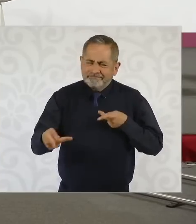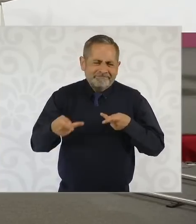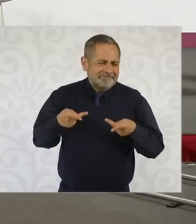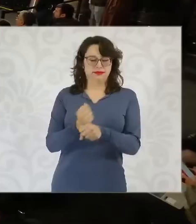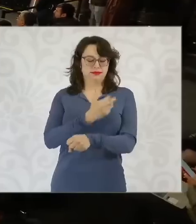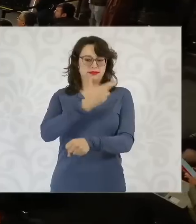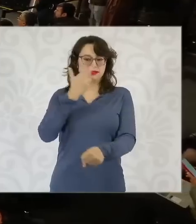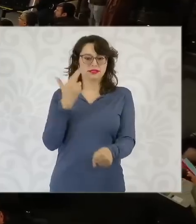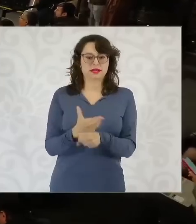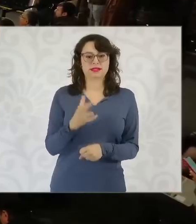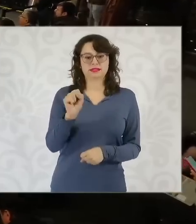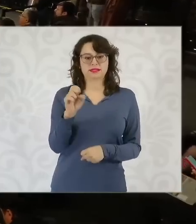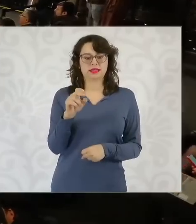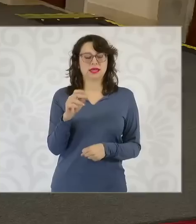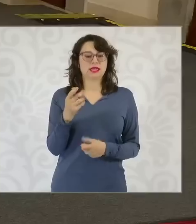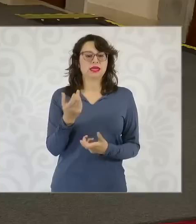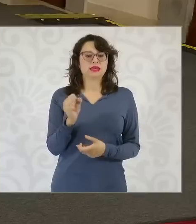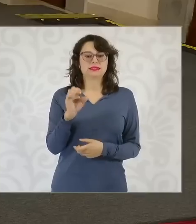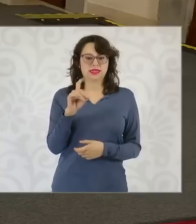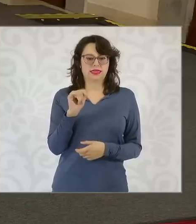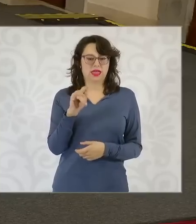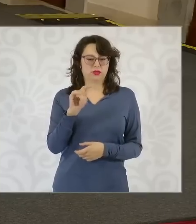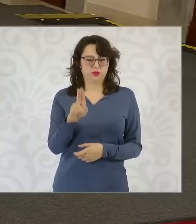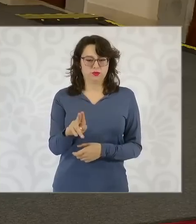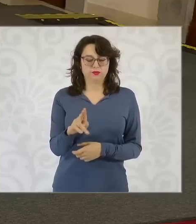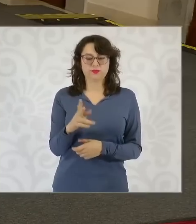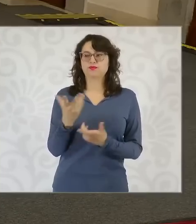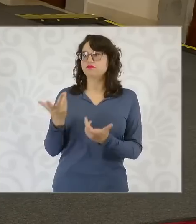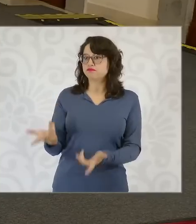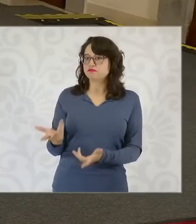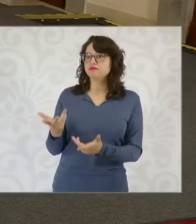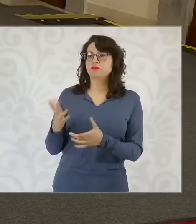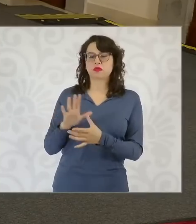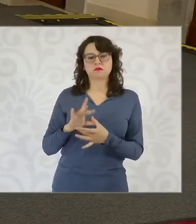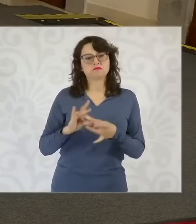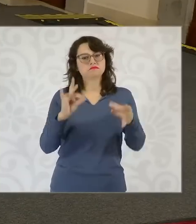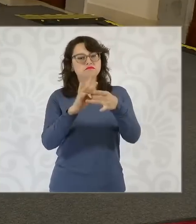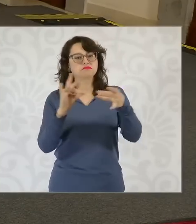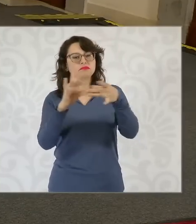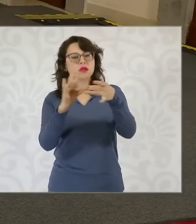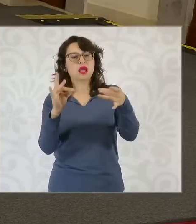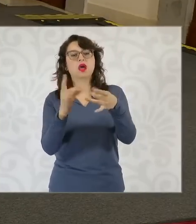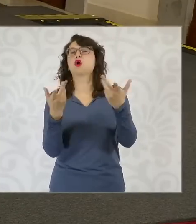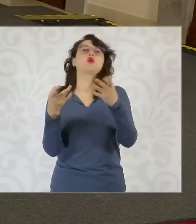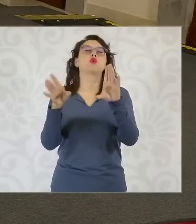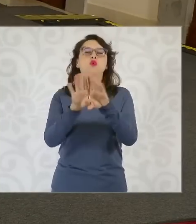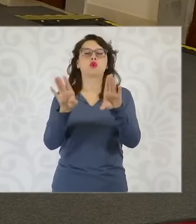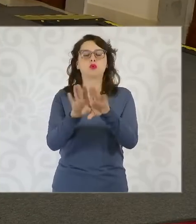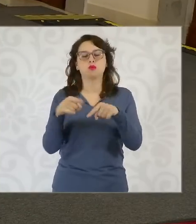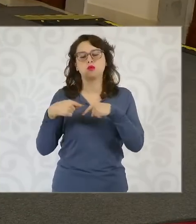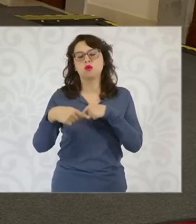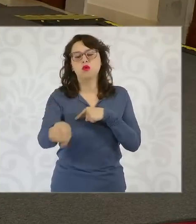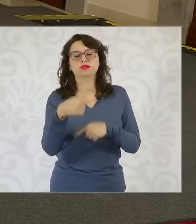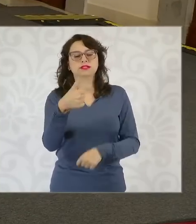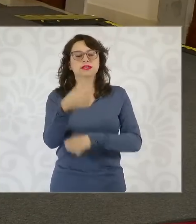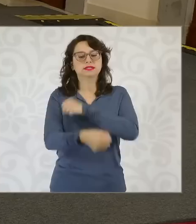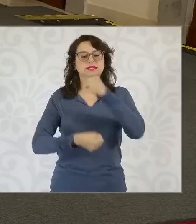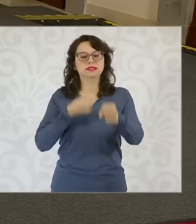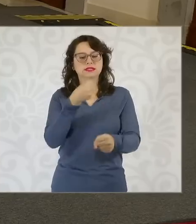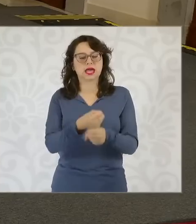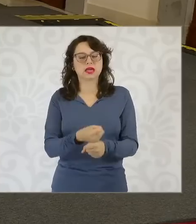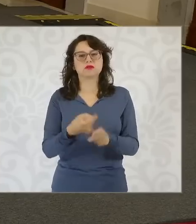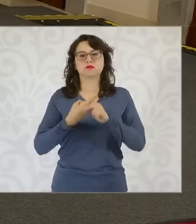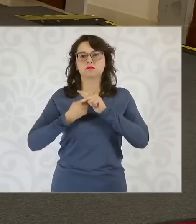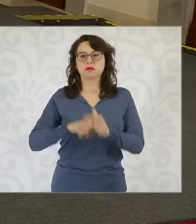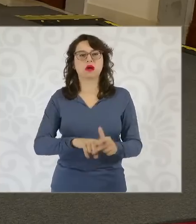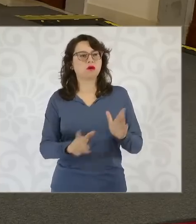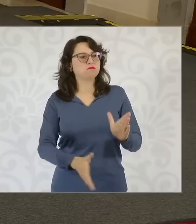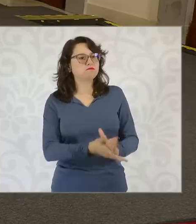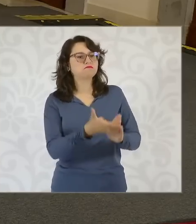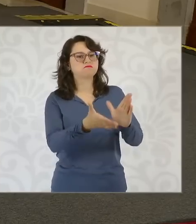eh las carreteras que vamos a hacer en principio en este sexenio digo en principio porque de tener